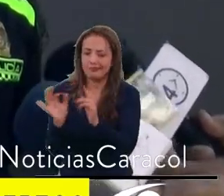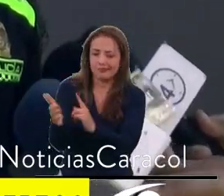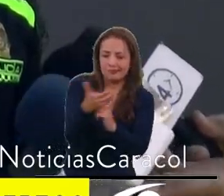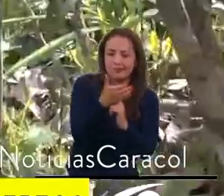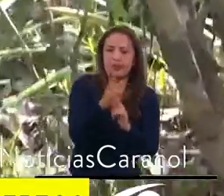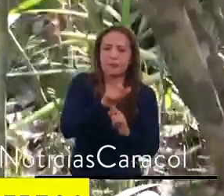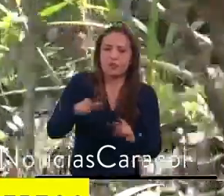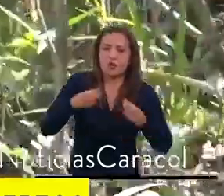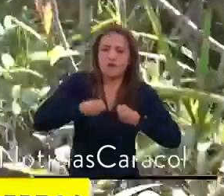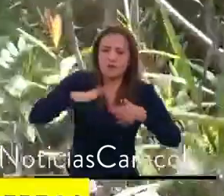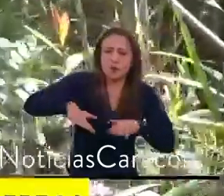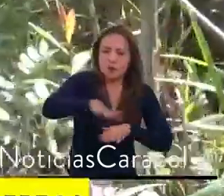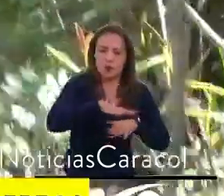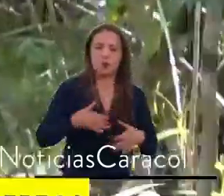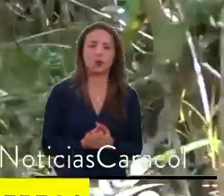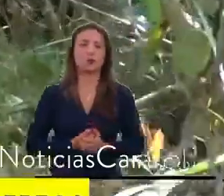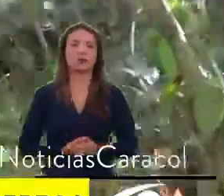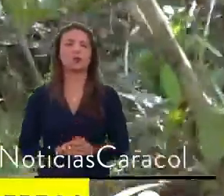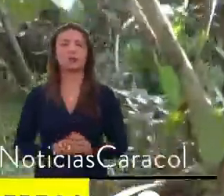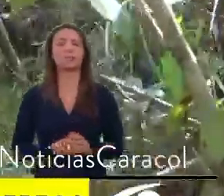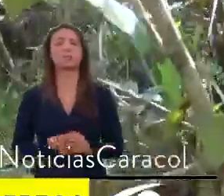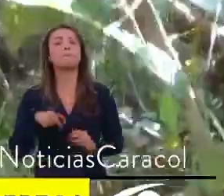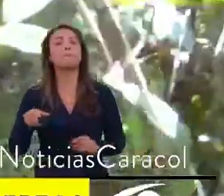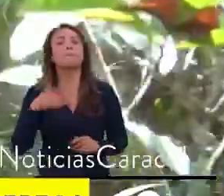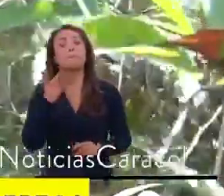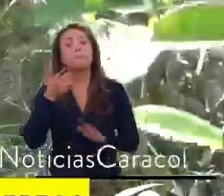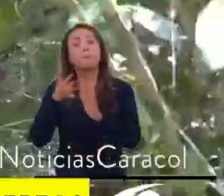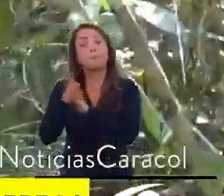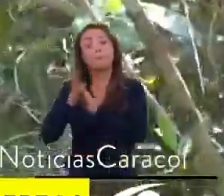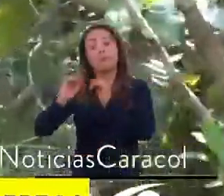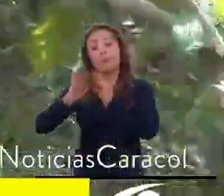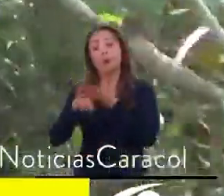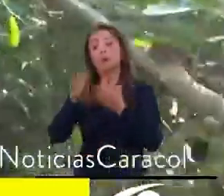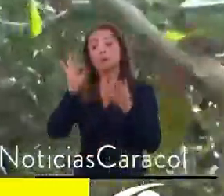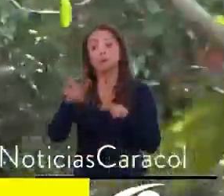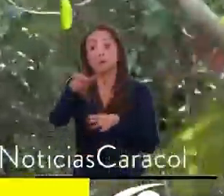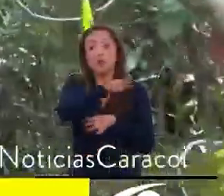)) en el sitio se encuentra tropas realizando operaciones militares, siempre en protección a la población civil